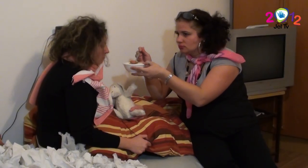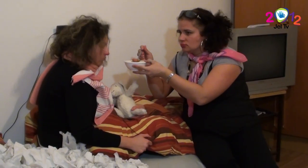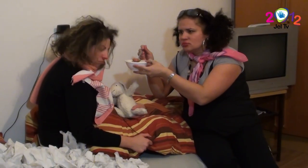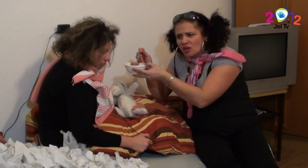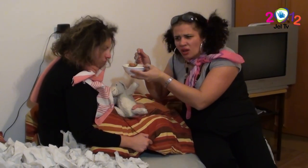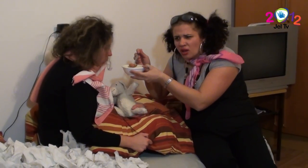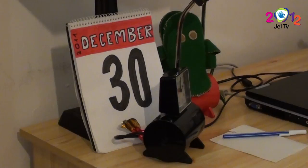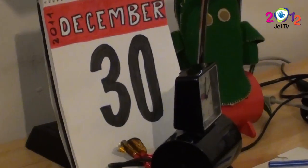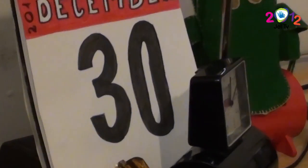Micsoda?